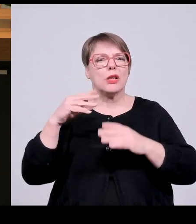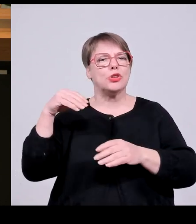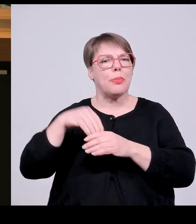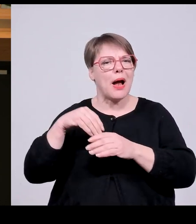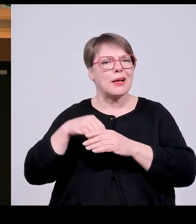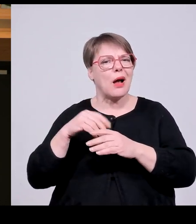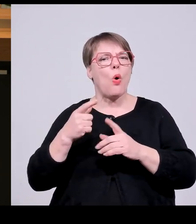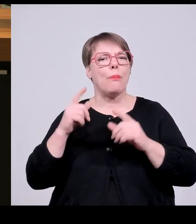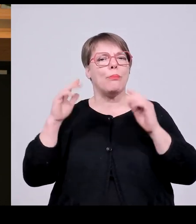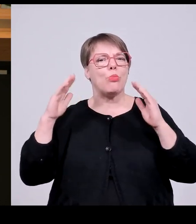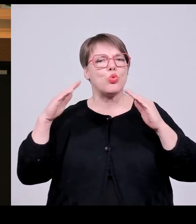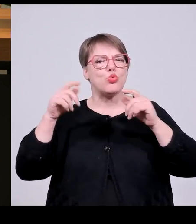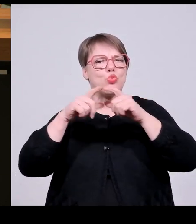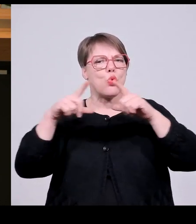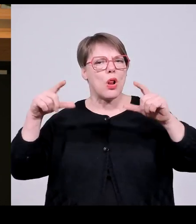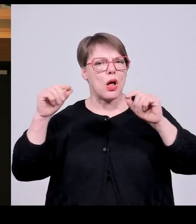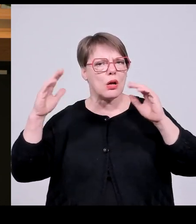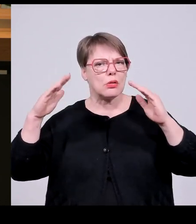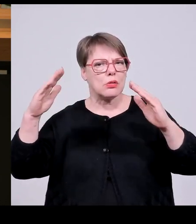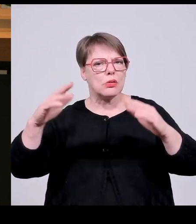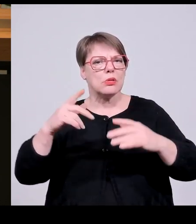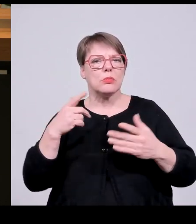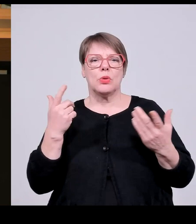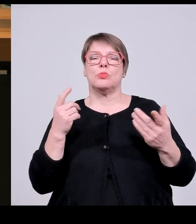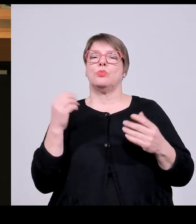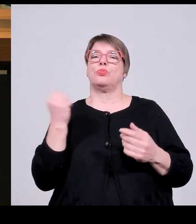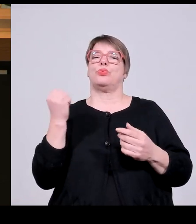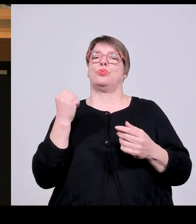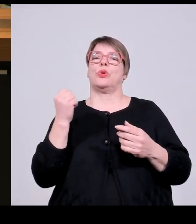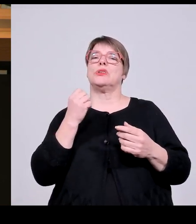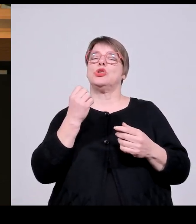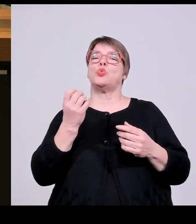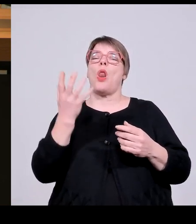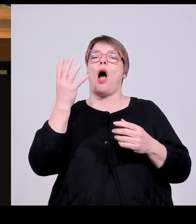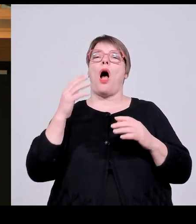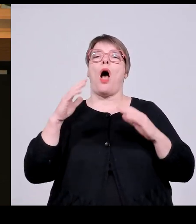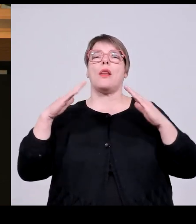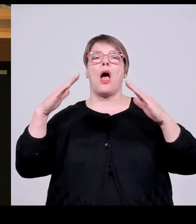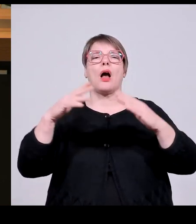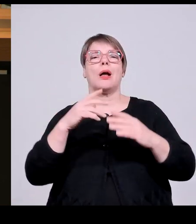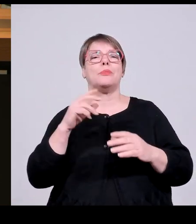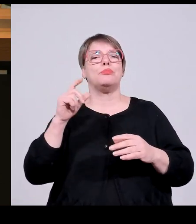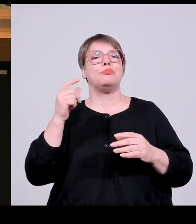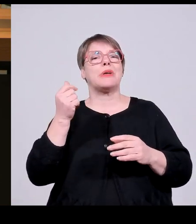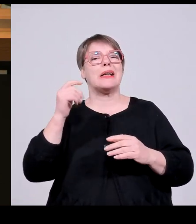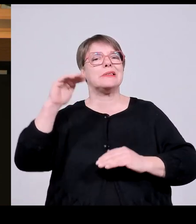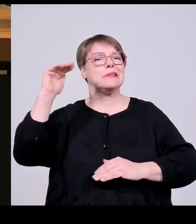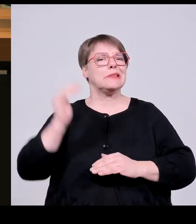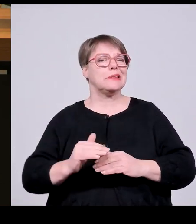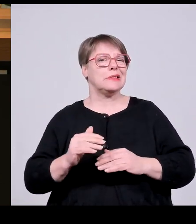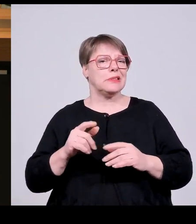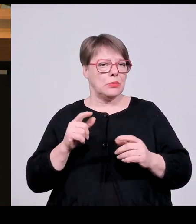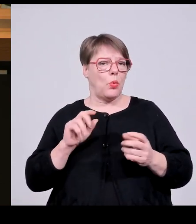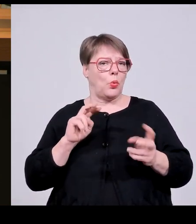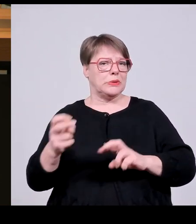denkmalgeschützte PV beinhaltet. Deswegen brauchen wir nicht noch mehr Förderung, und deshalb können wir dem Antrag nicht zustimmen (Beifall)